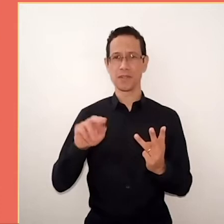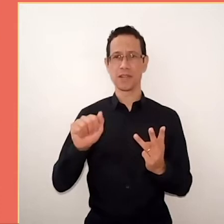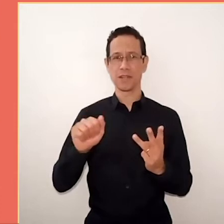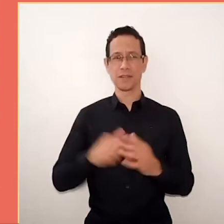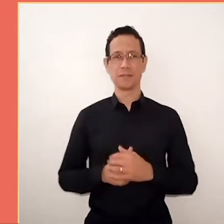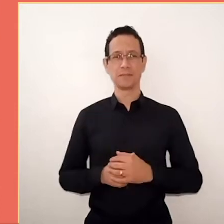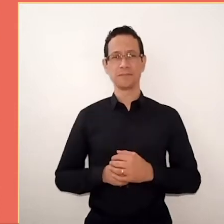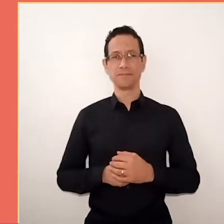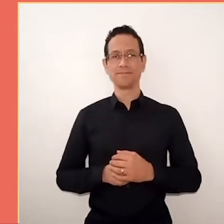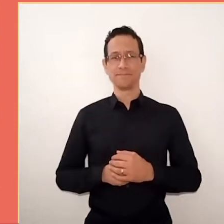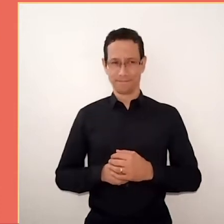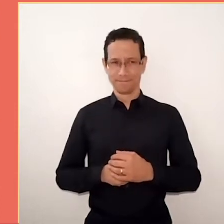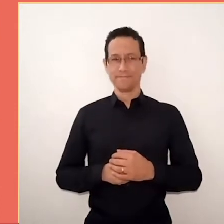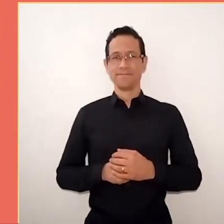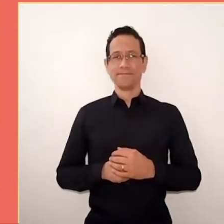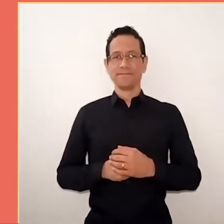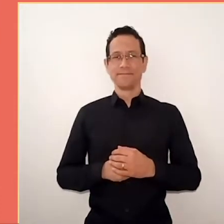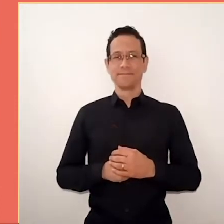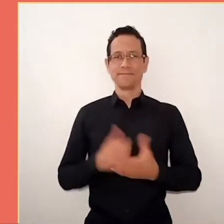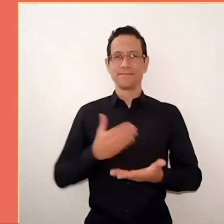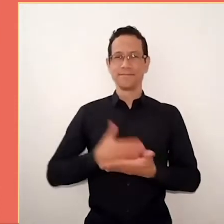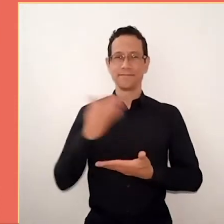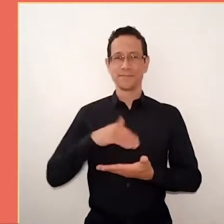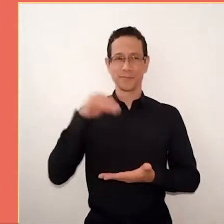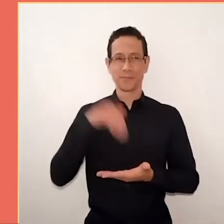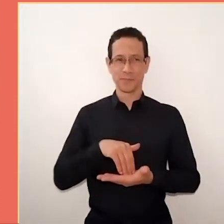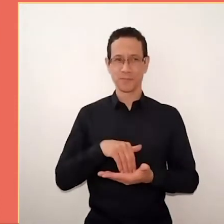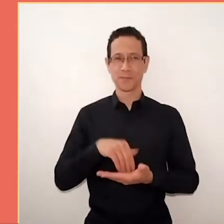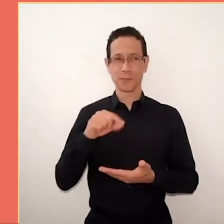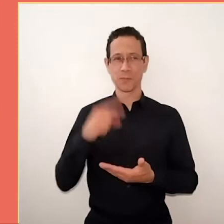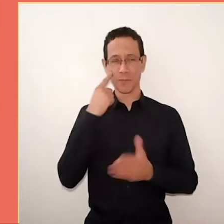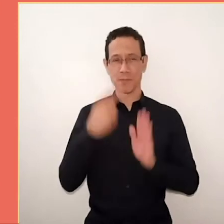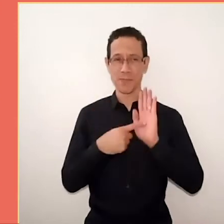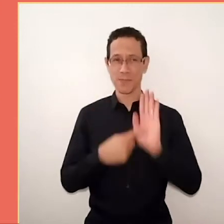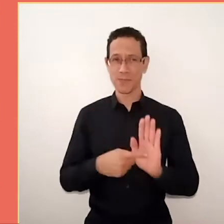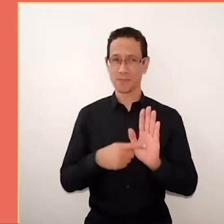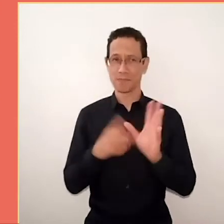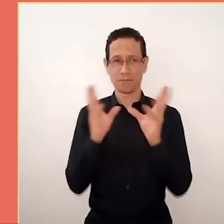Bem, vou começar pelo final e apresentar muito rapidamente